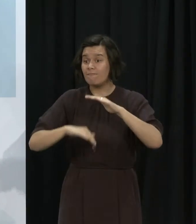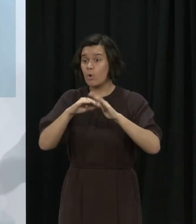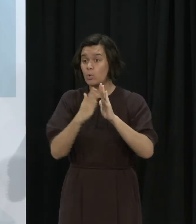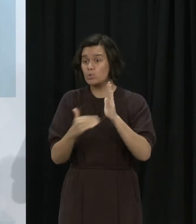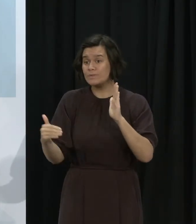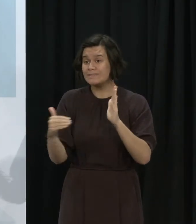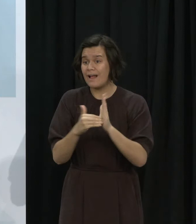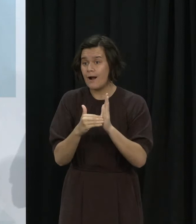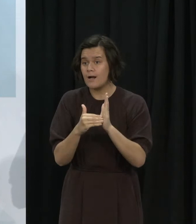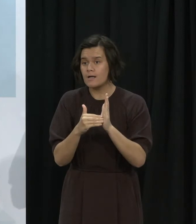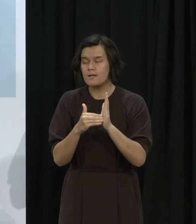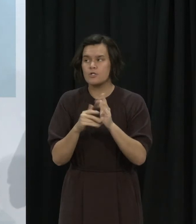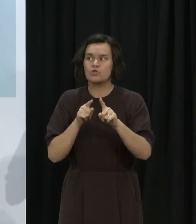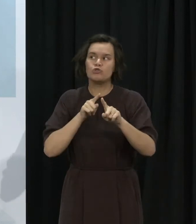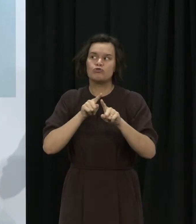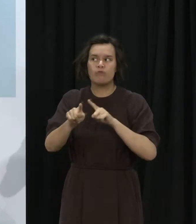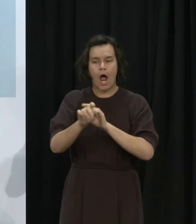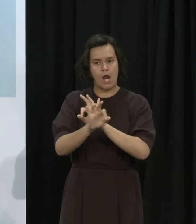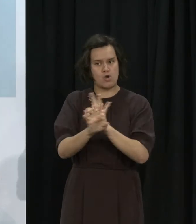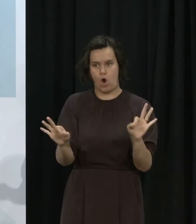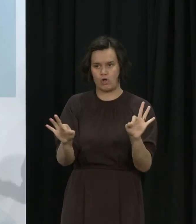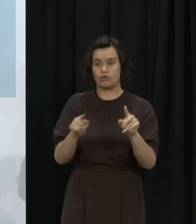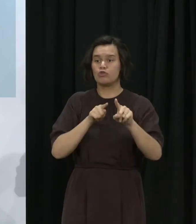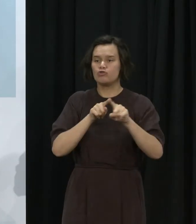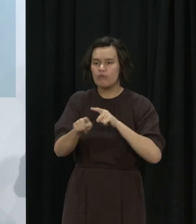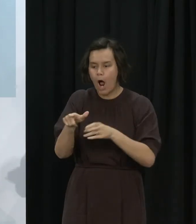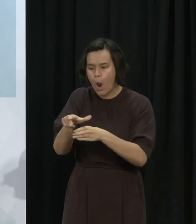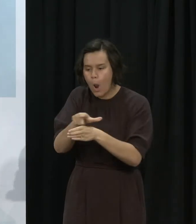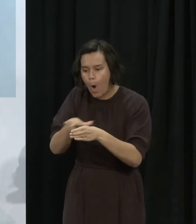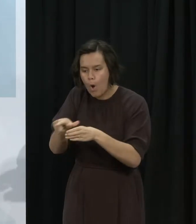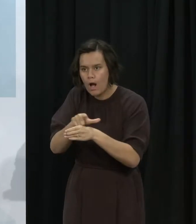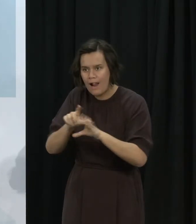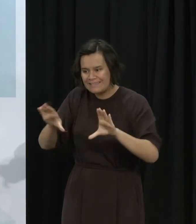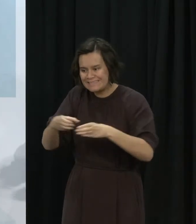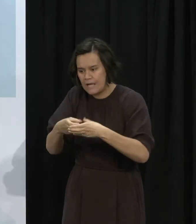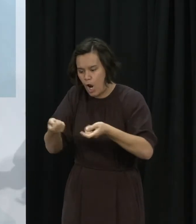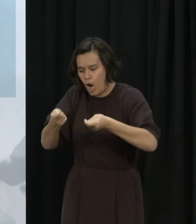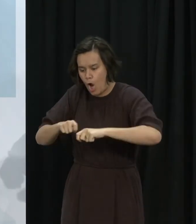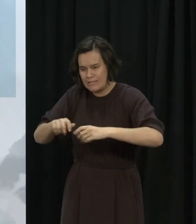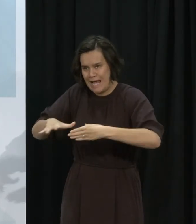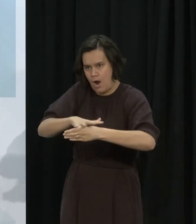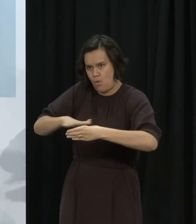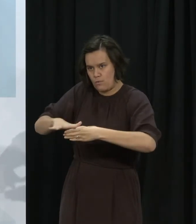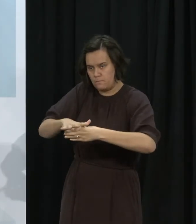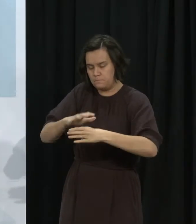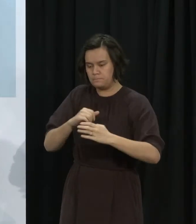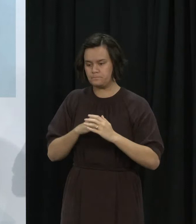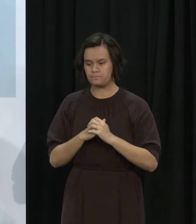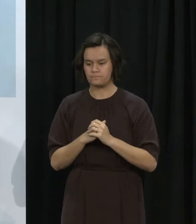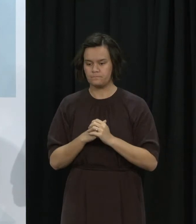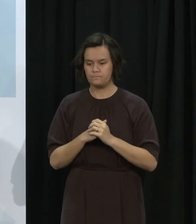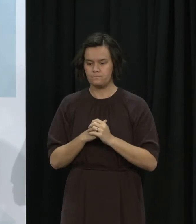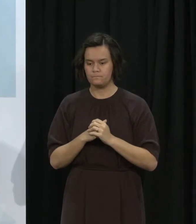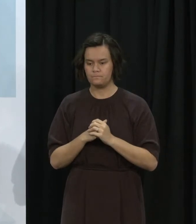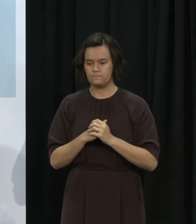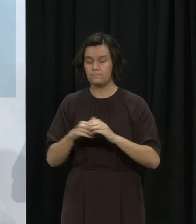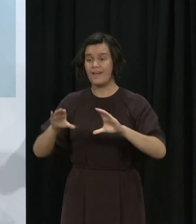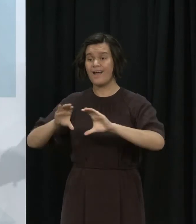ka raru to tatou punaha hauora.